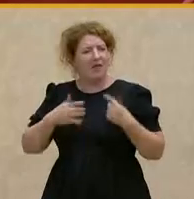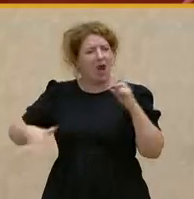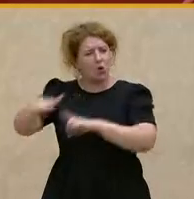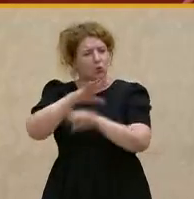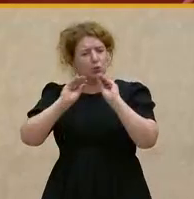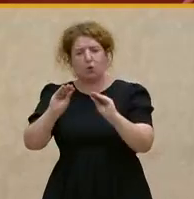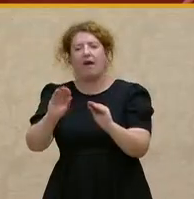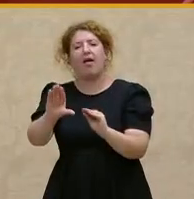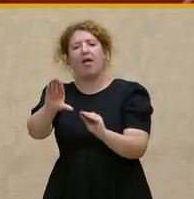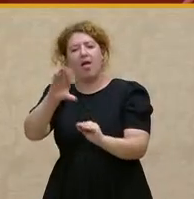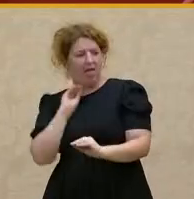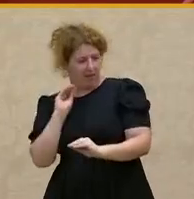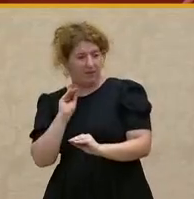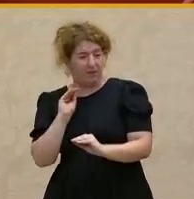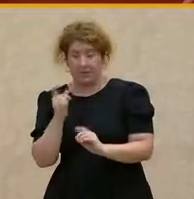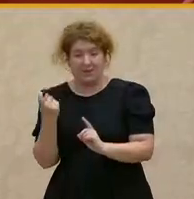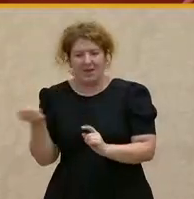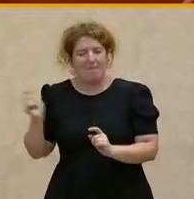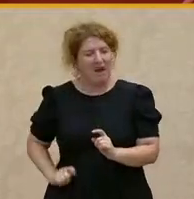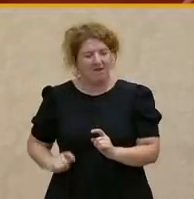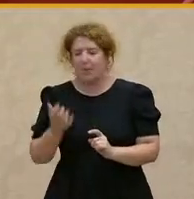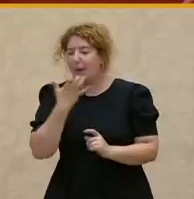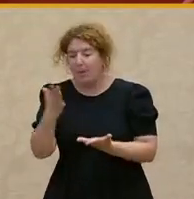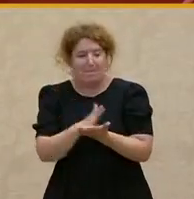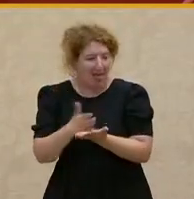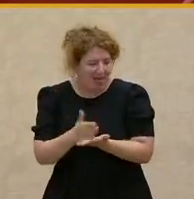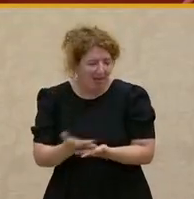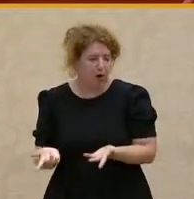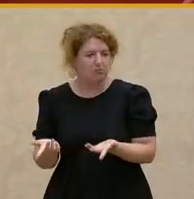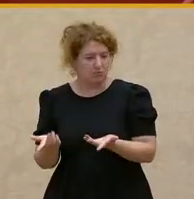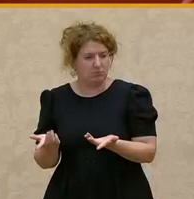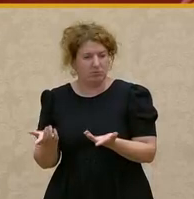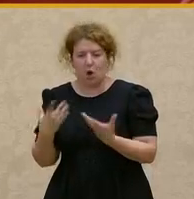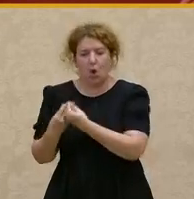limitantes sin perfiles profesionales como pueden ser los mediadores que los acompañan en su día a